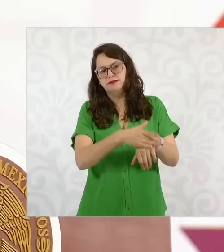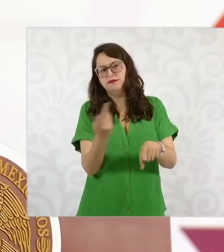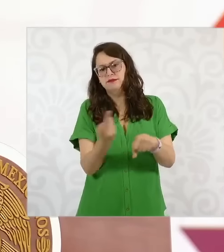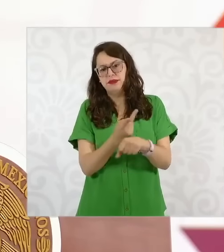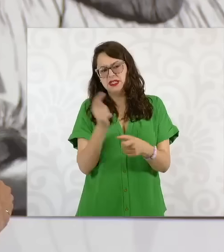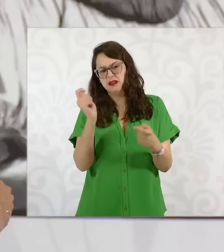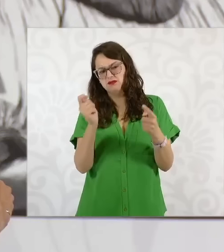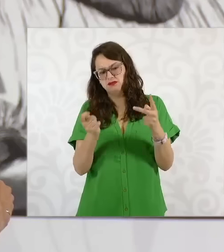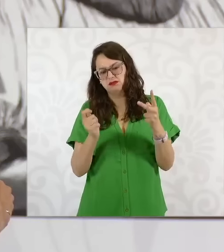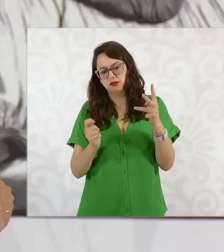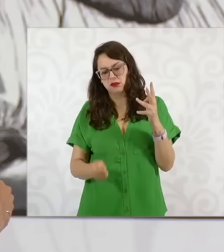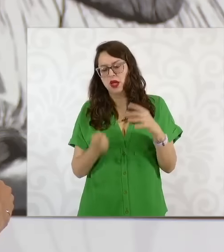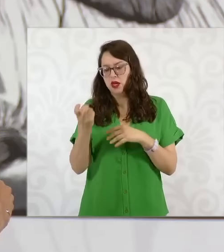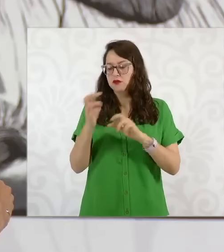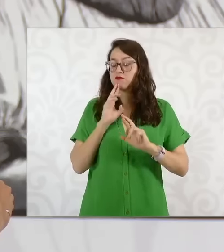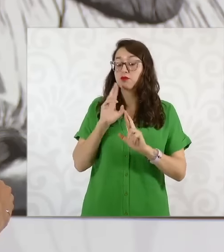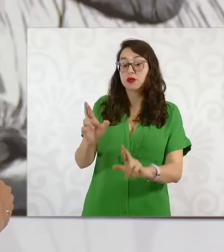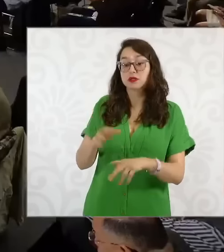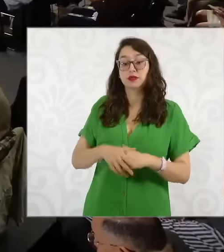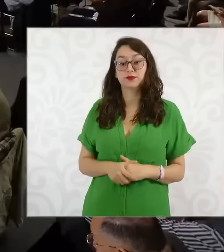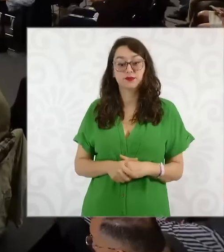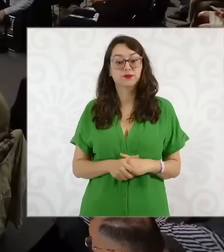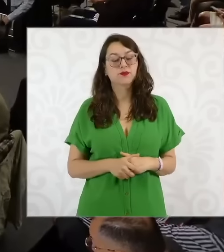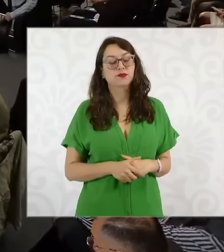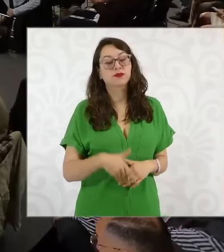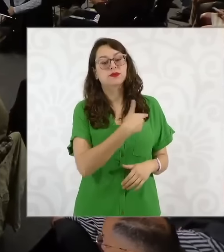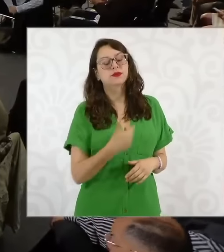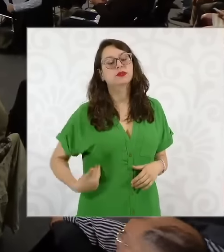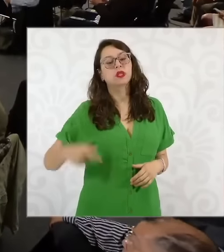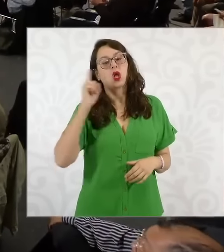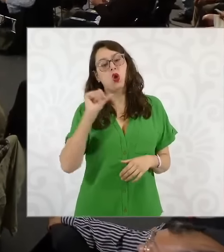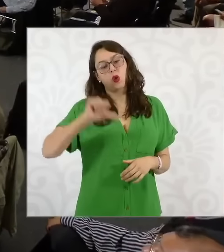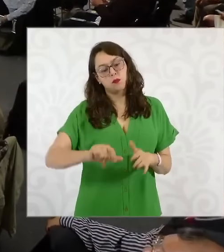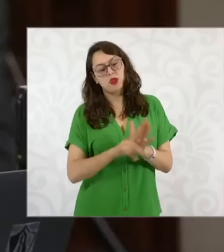estamos esperando la respuesta. Presidenta, hoy en el Heraldo de México se publica una encuesta que